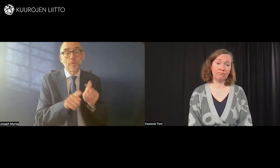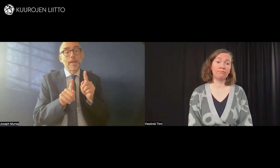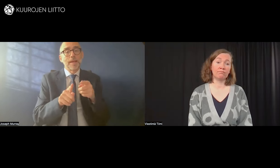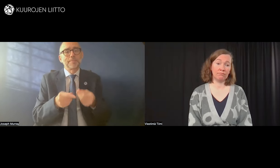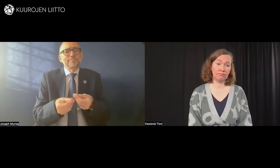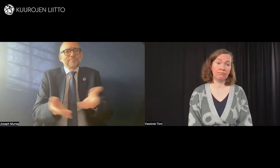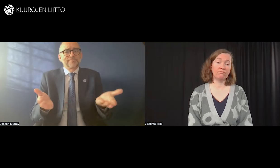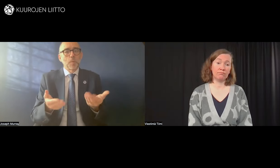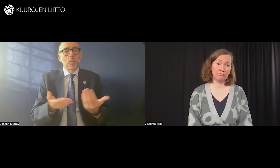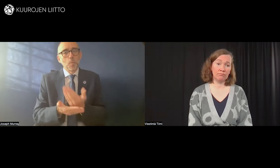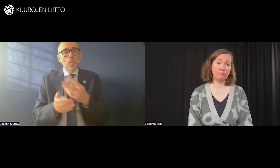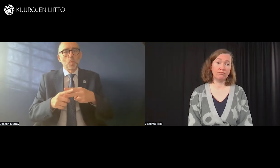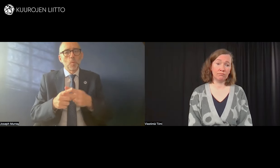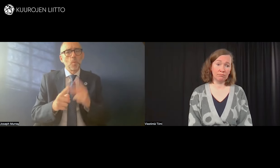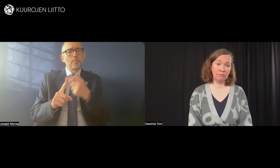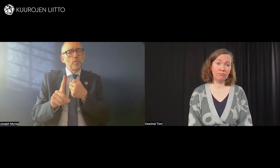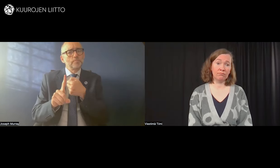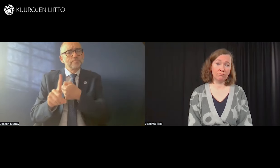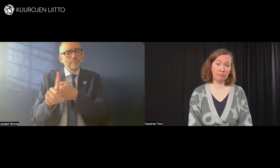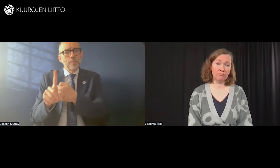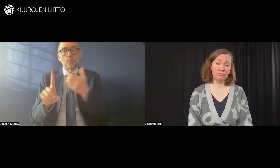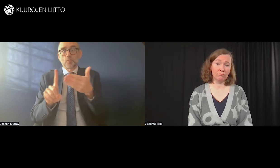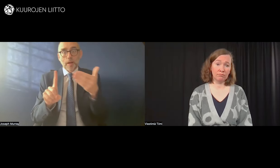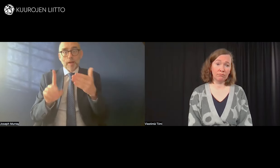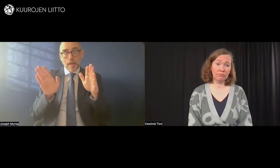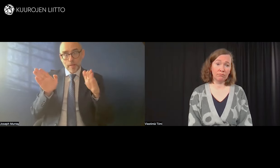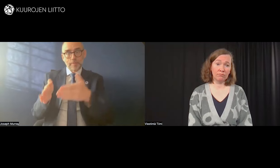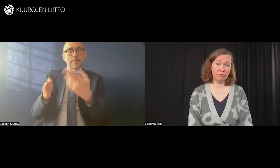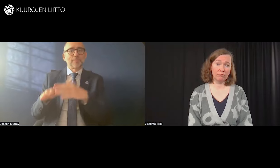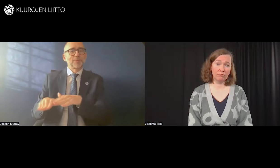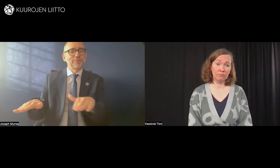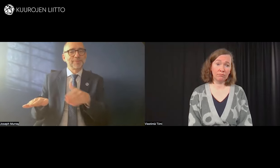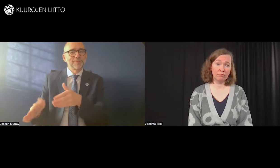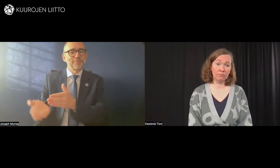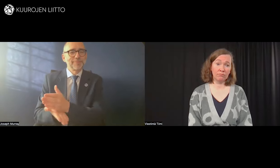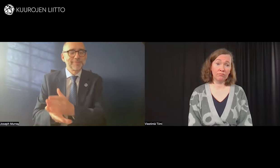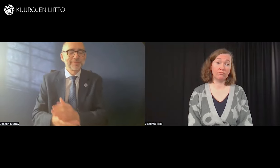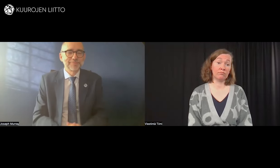Julistuksen tarkoituksena on tarjota uusia työkaluja lasten oikeuksien ajamiseen ja tunnistamiseen.